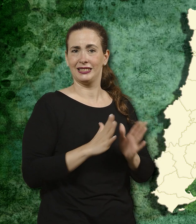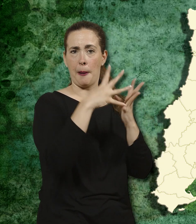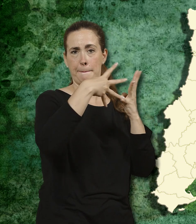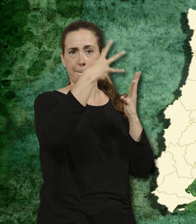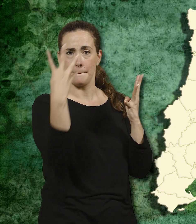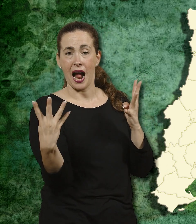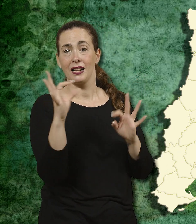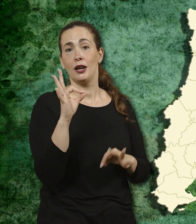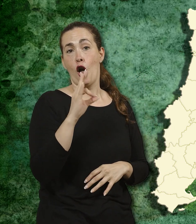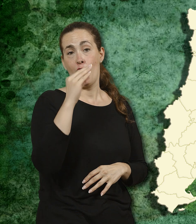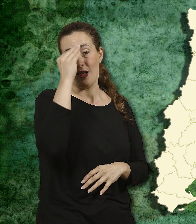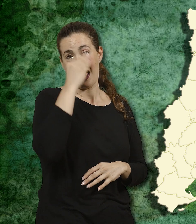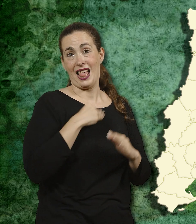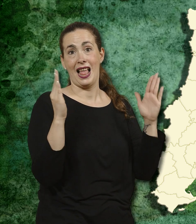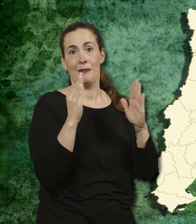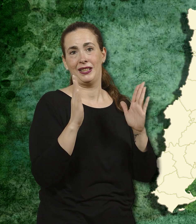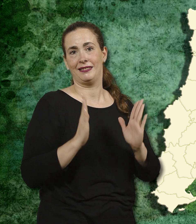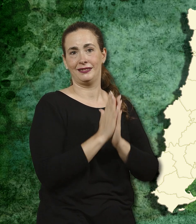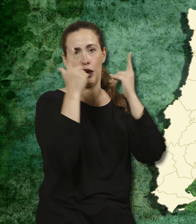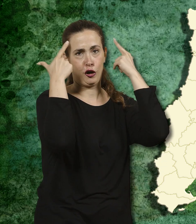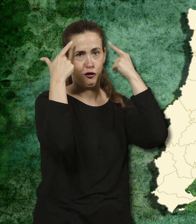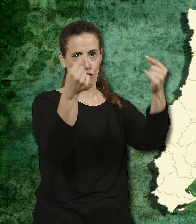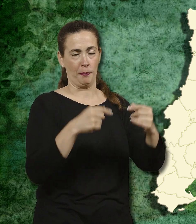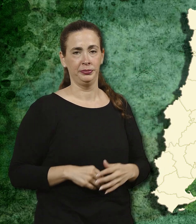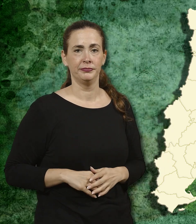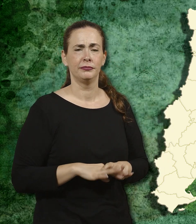com l'església de Sant Martí o l'ermita de Sant Llop.